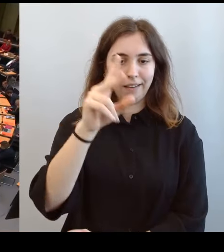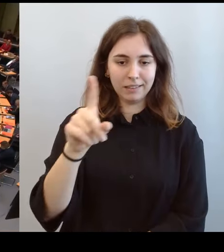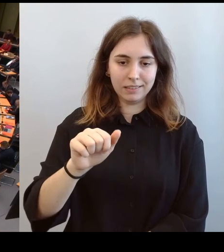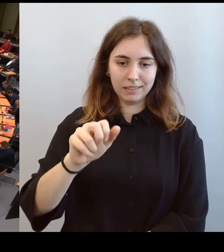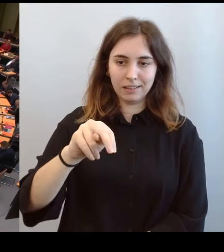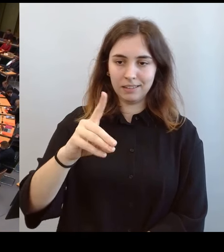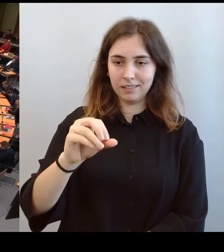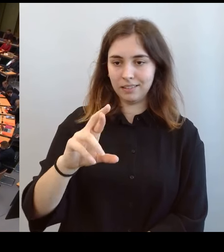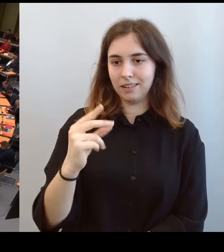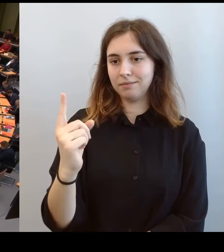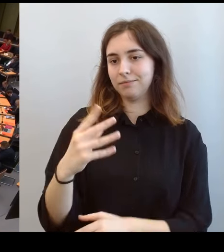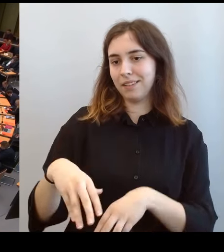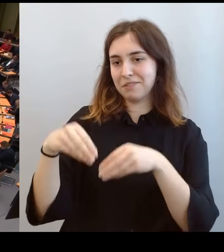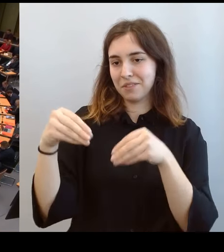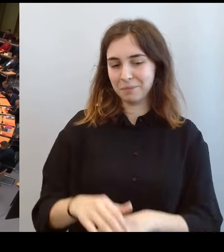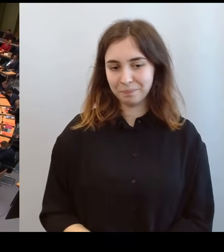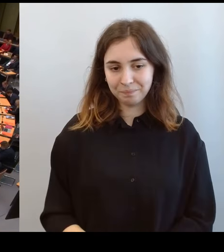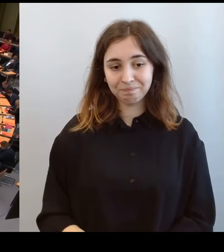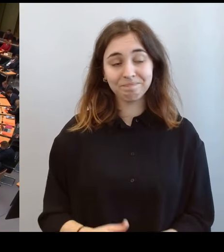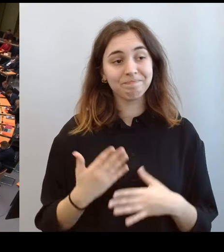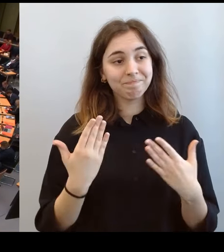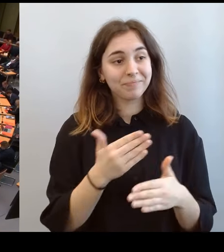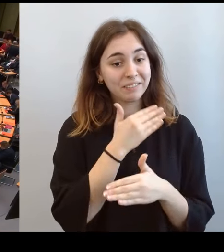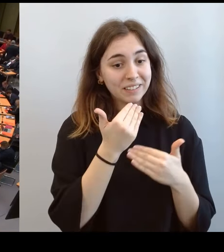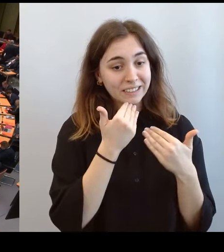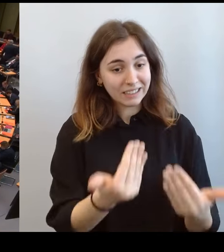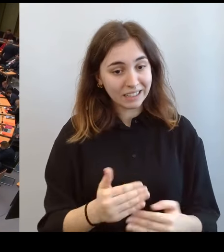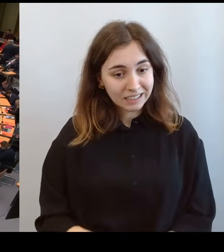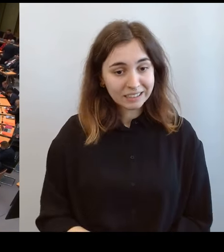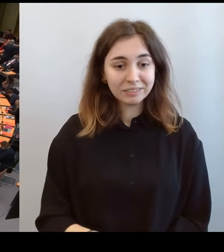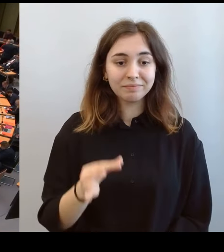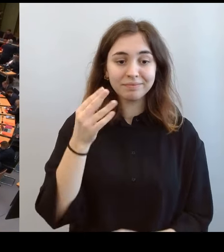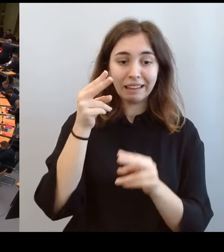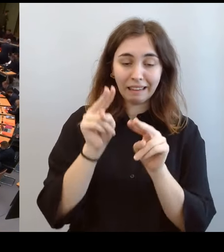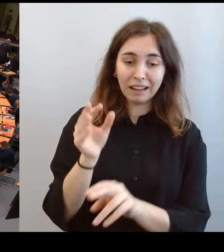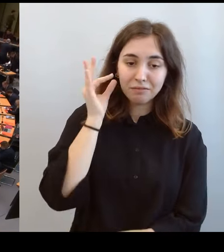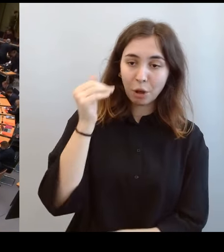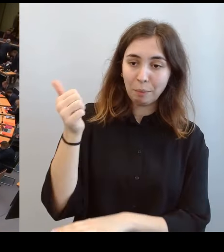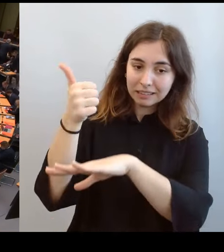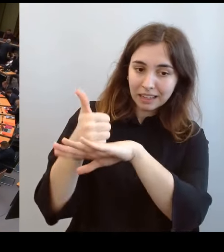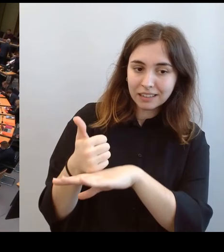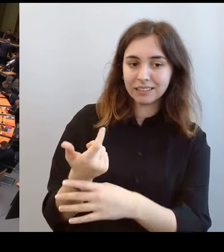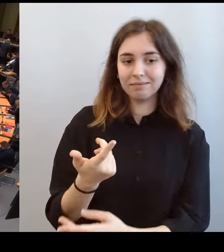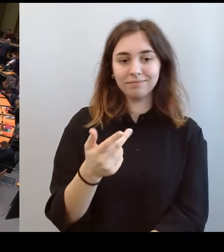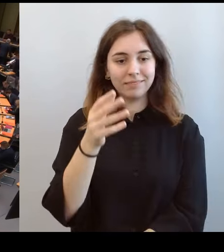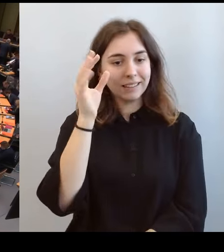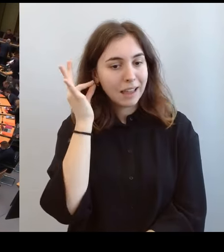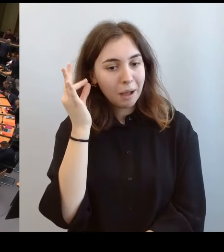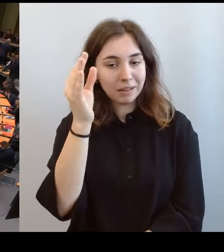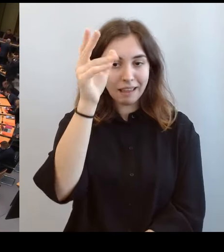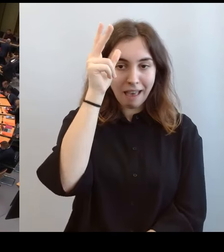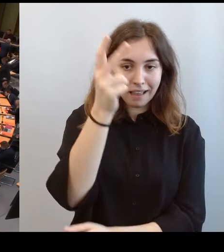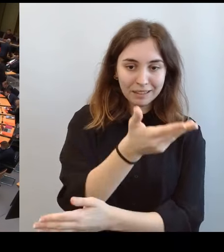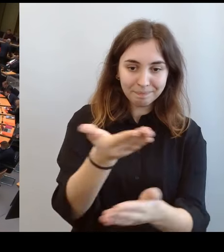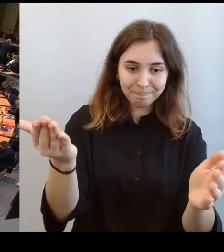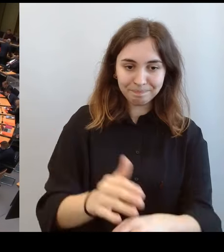(Rednerwechsel) Vielen Dank! Sehr geehrte Frau Präsidentin! Sehr geehrte Damen und Herren! Viele Krankenkassen, auch die mitgliederstarken